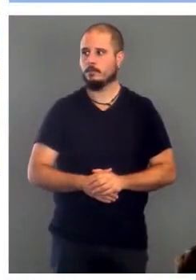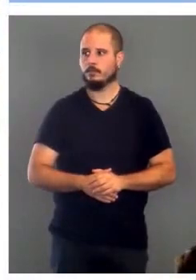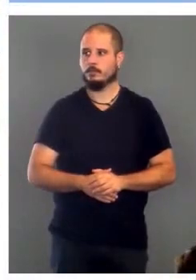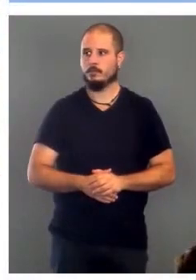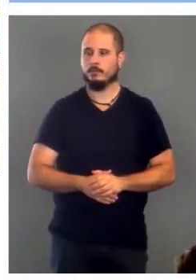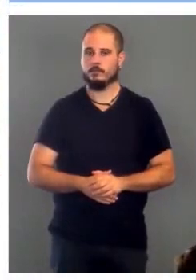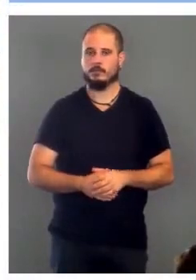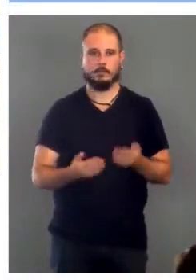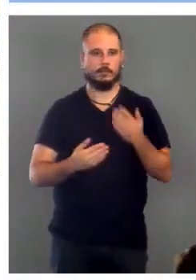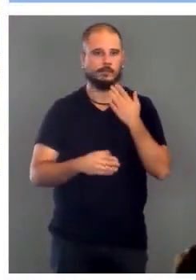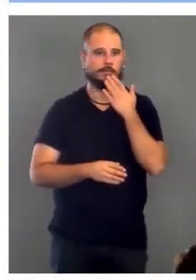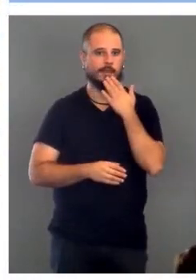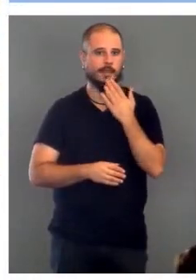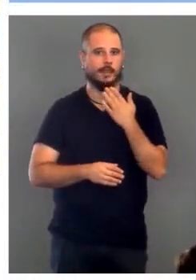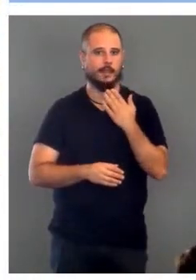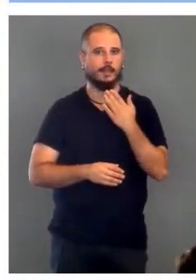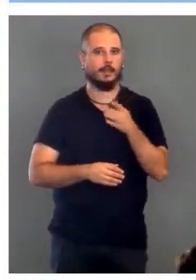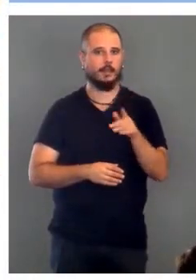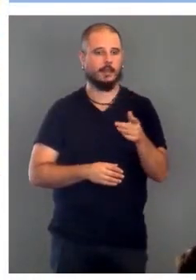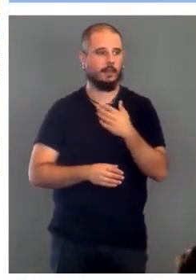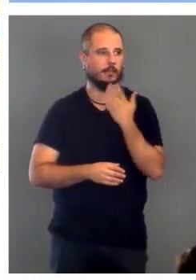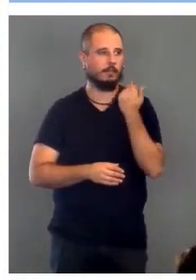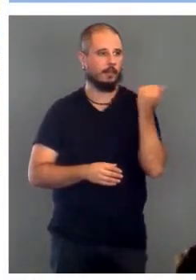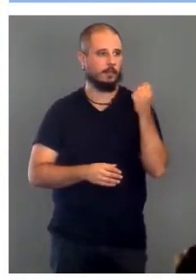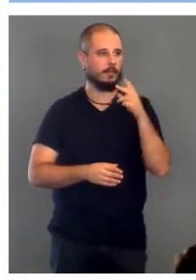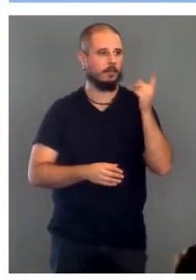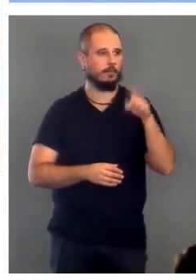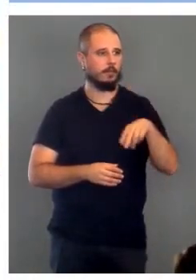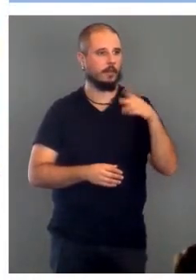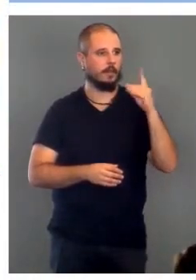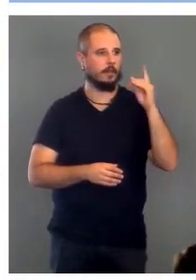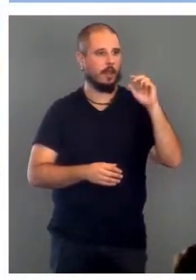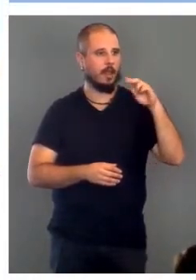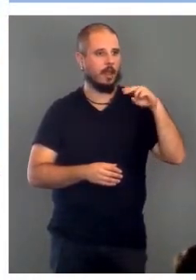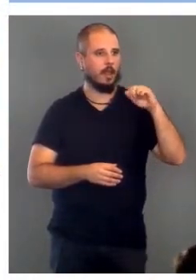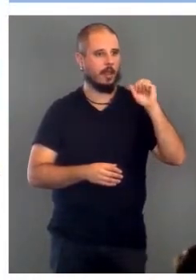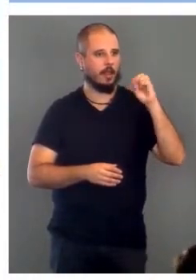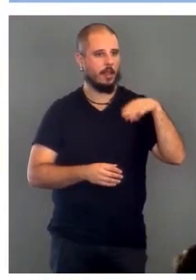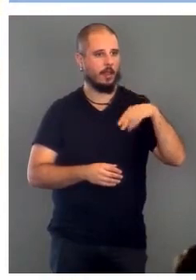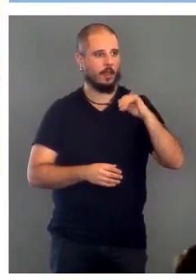Muchas gracias con Marcos despedimos también a Danny gracias por habernos acompañado Javier y Daniel